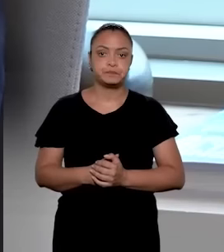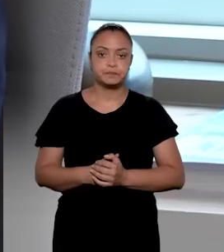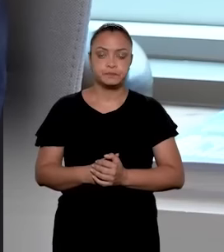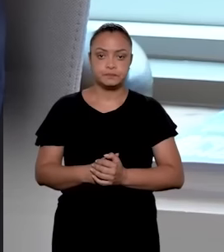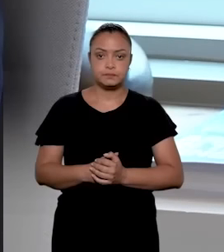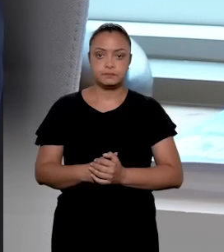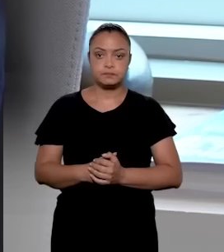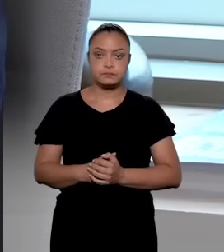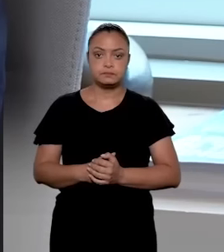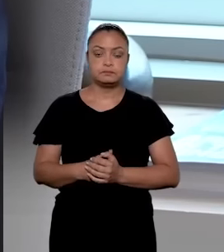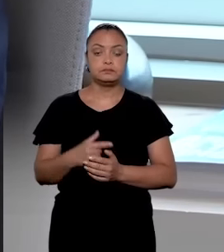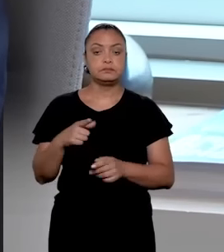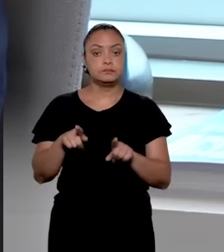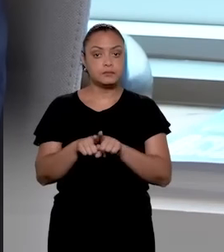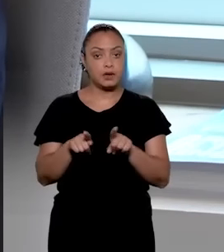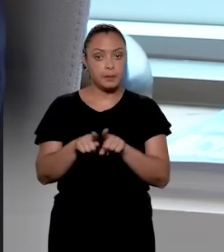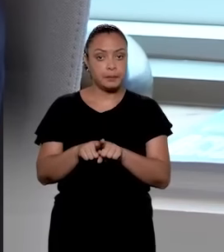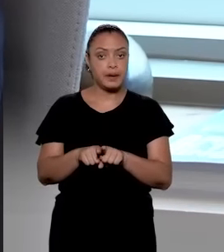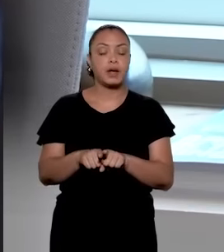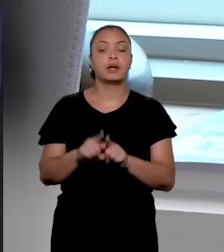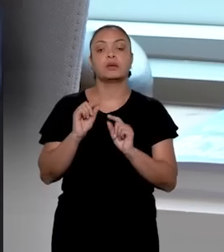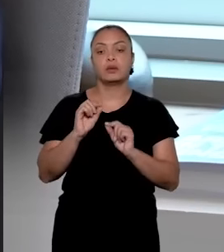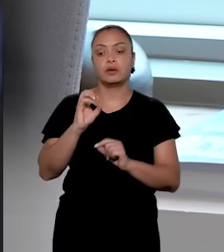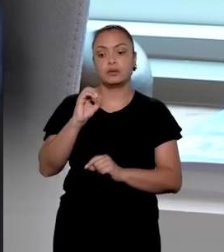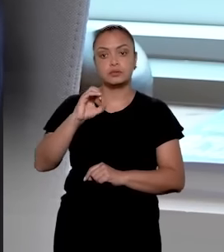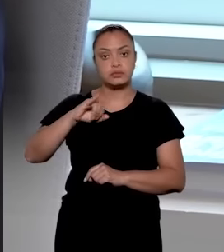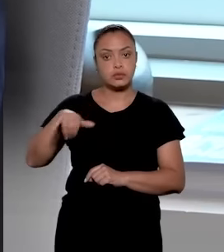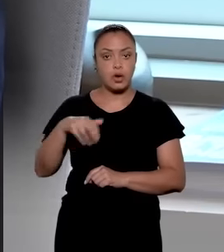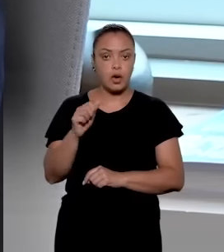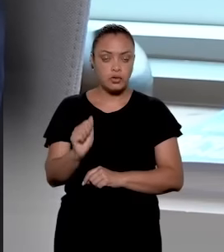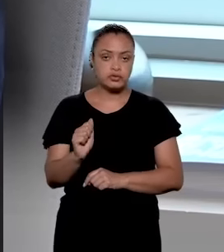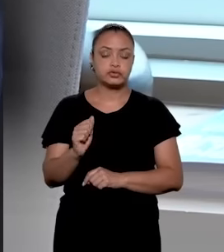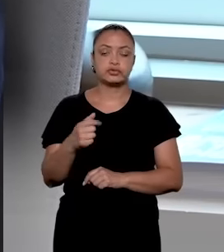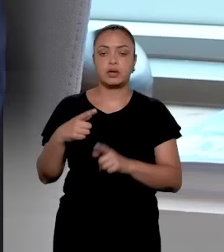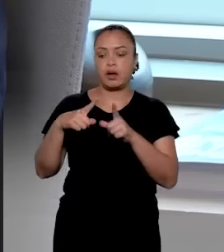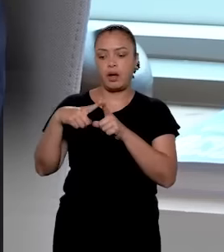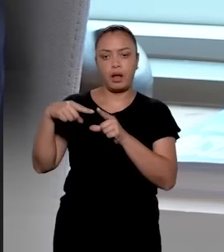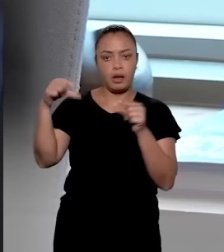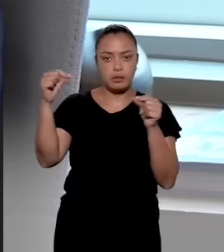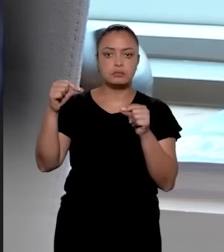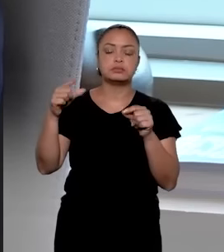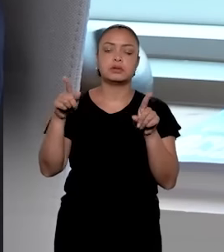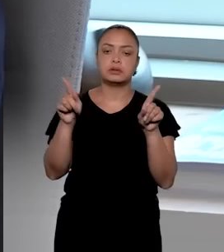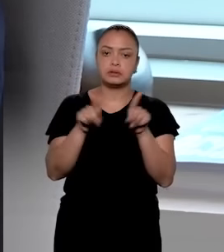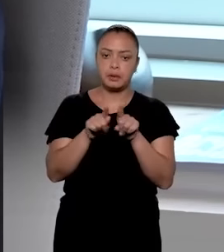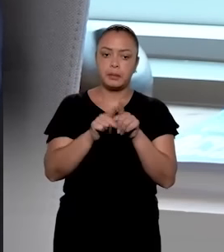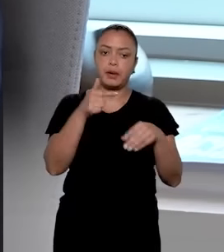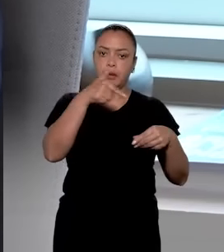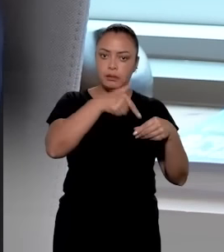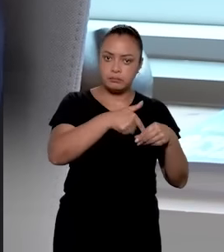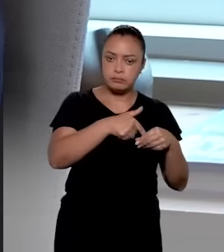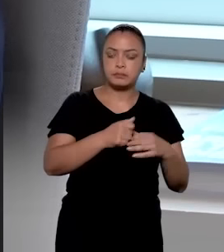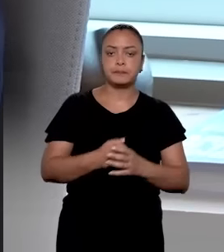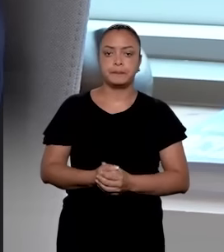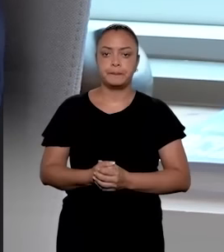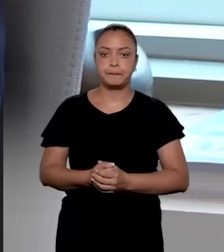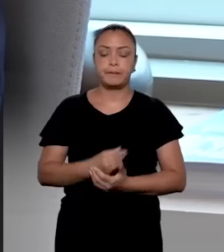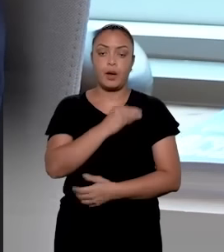que fazem biometano, é o biodiesel de soja, de óleo de palma, de qualquer outra oleaginosa,